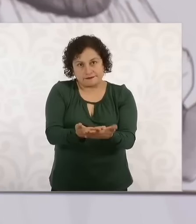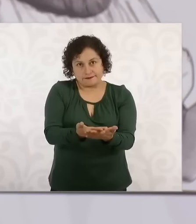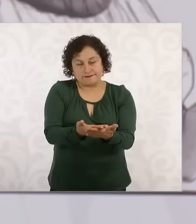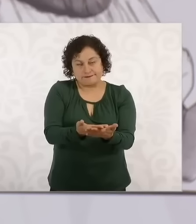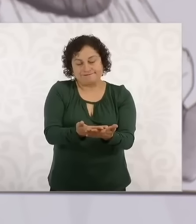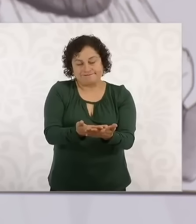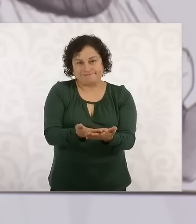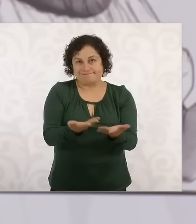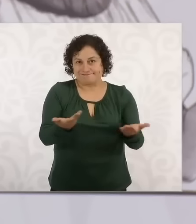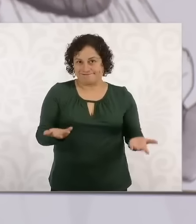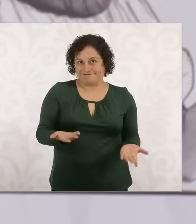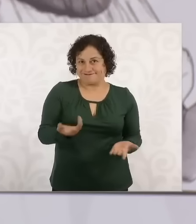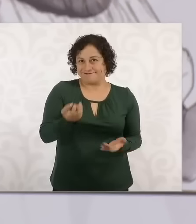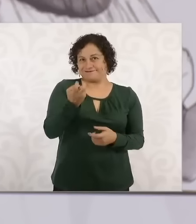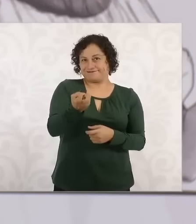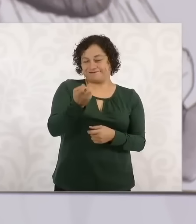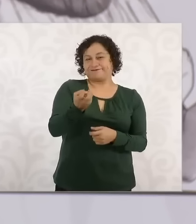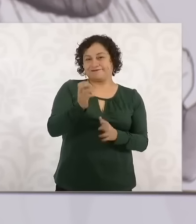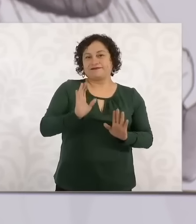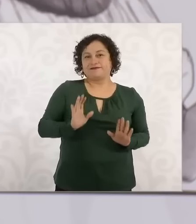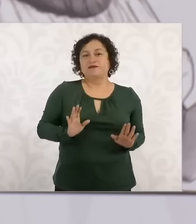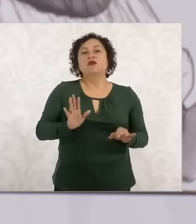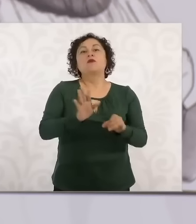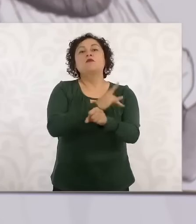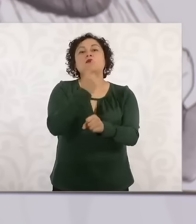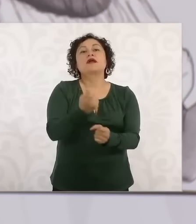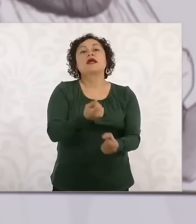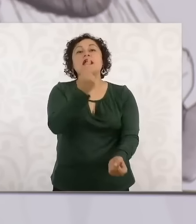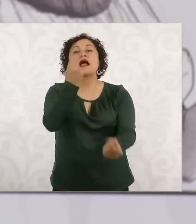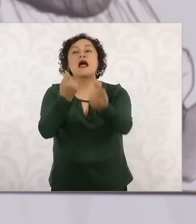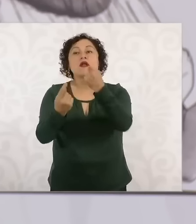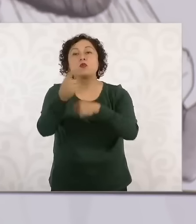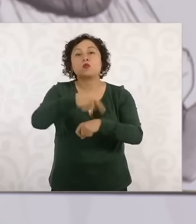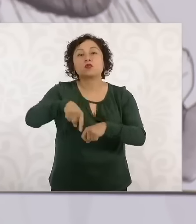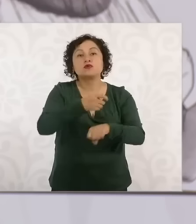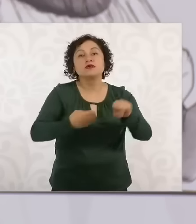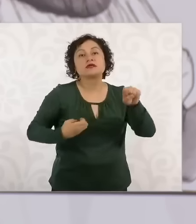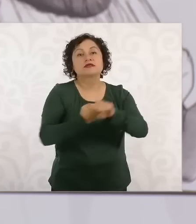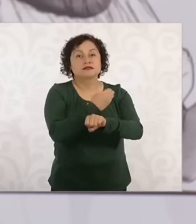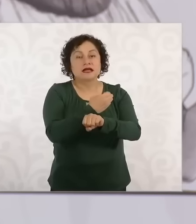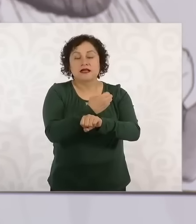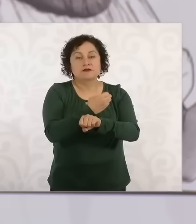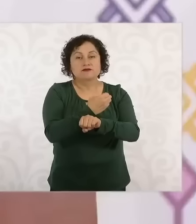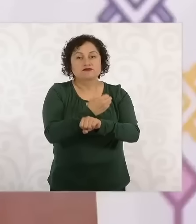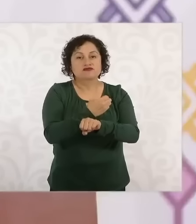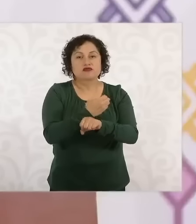por ley los servicios de salud. En los otros de manera voluntaria se incorporaron al un bienestar.